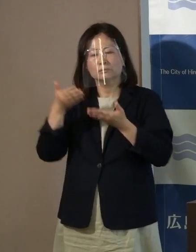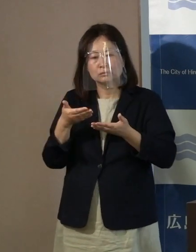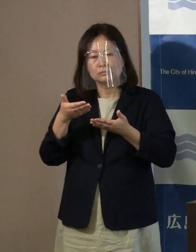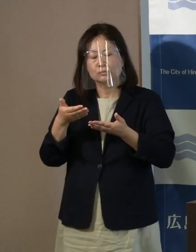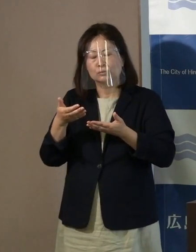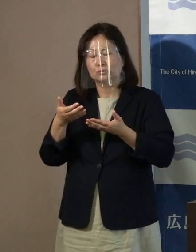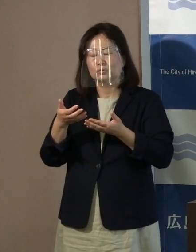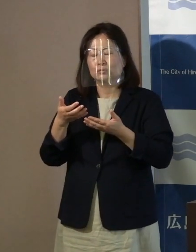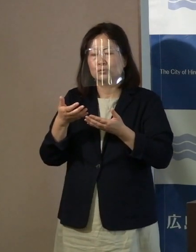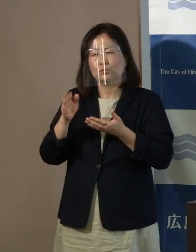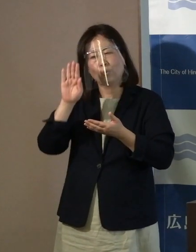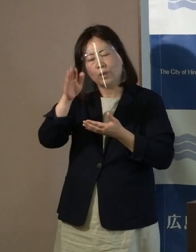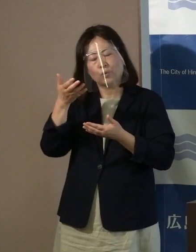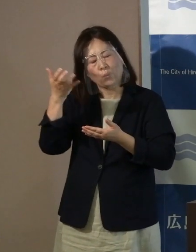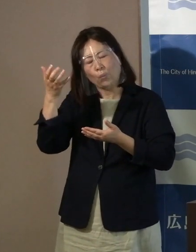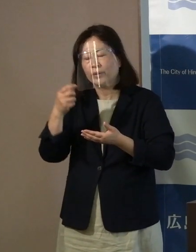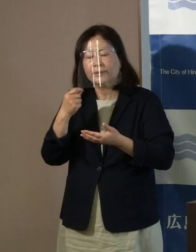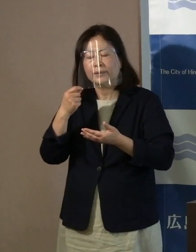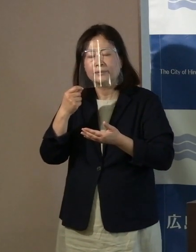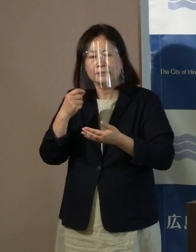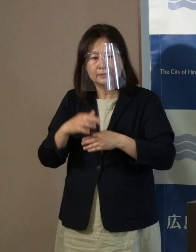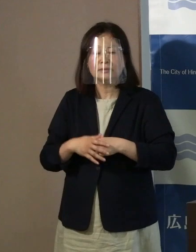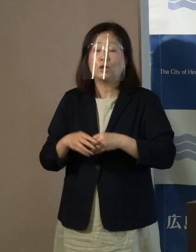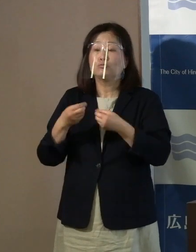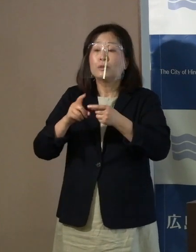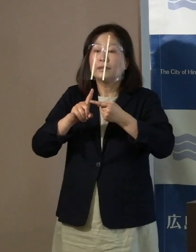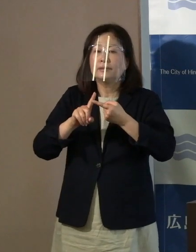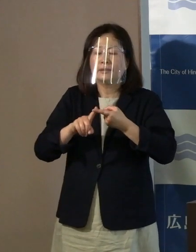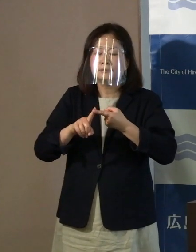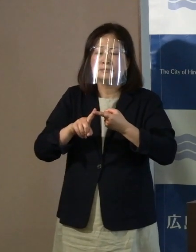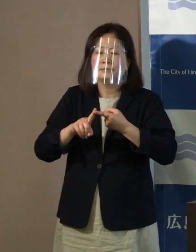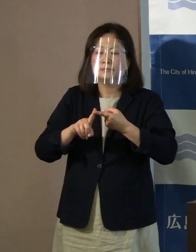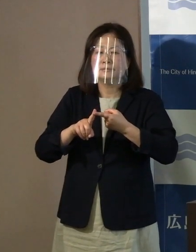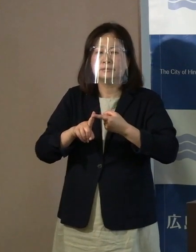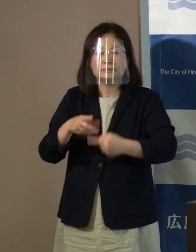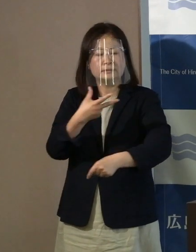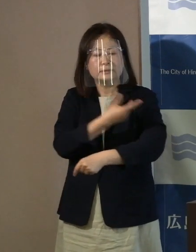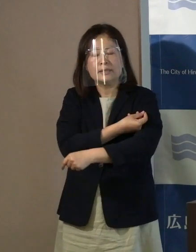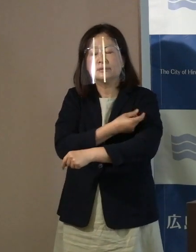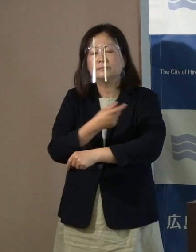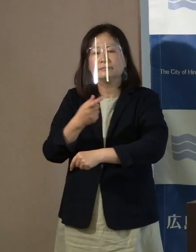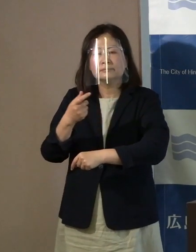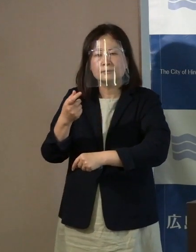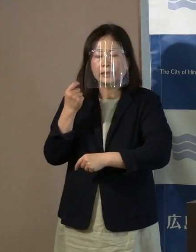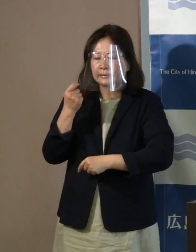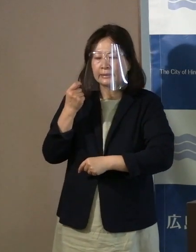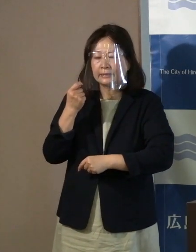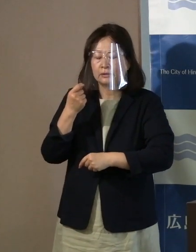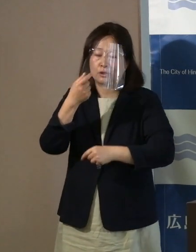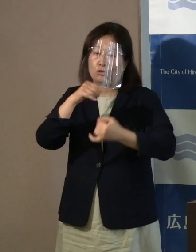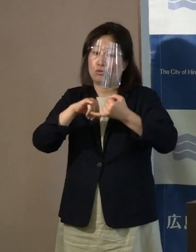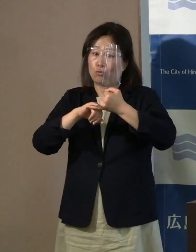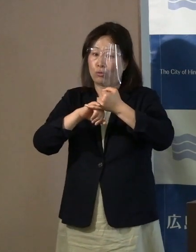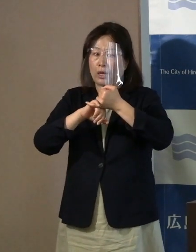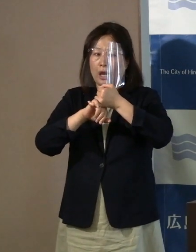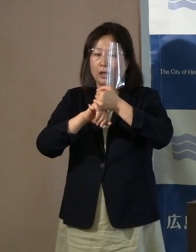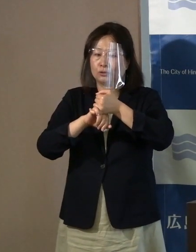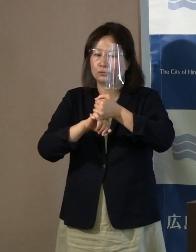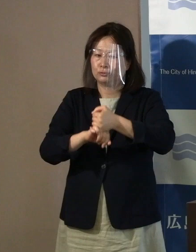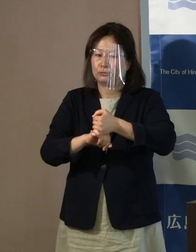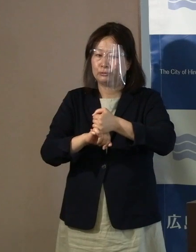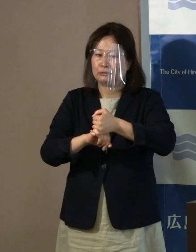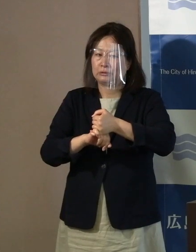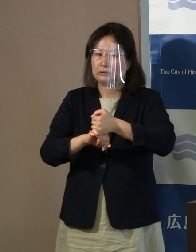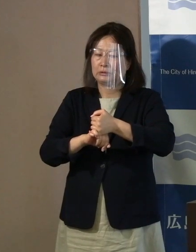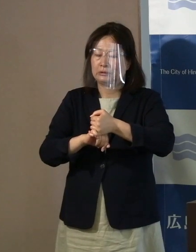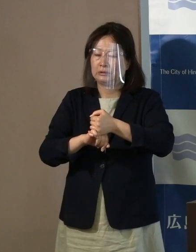具体的に何か､接種ができないとか､ 予約をこれからちょっと受付停止するとか､